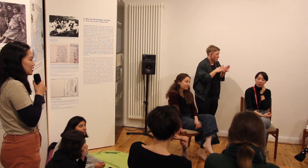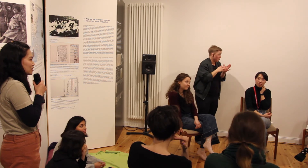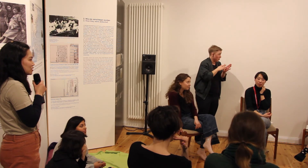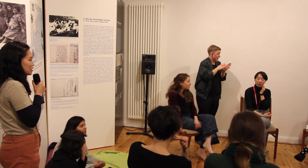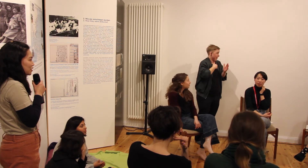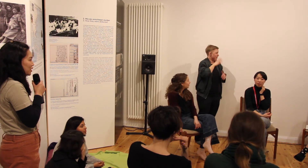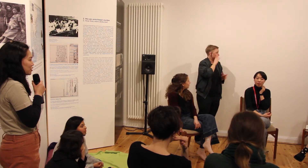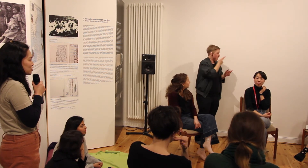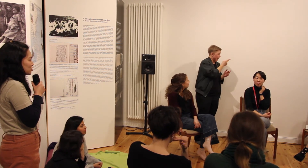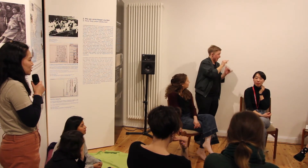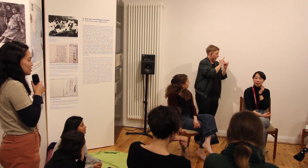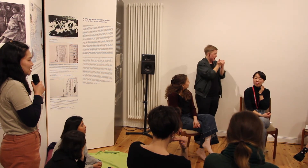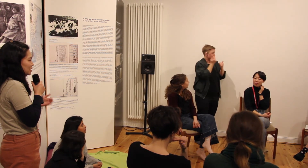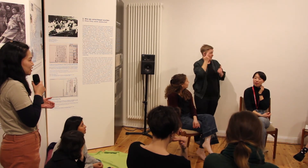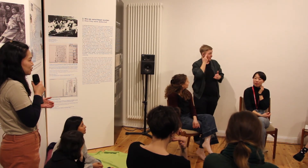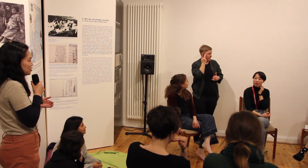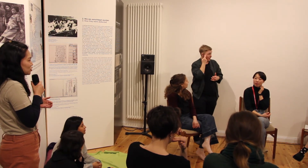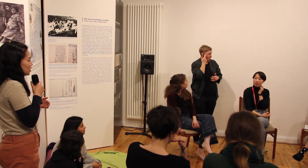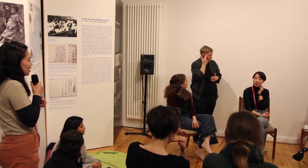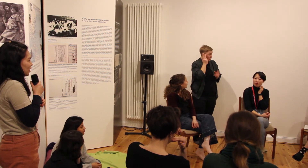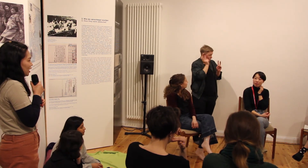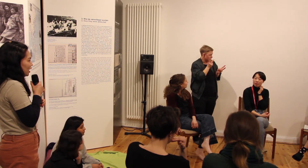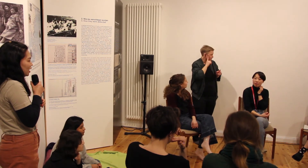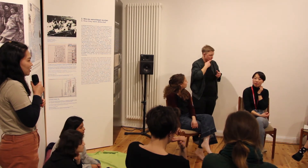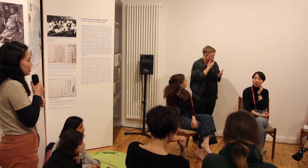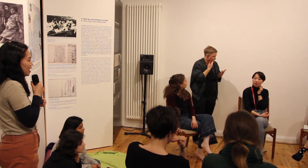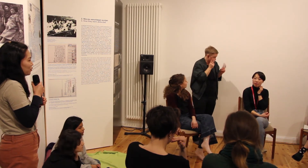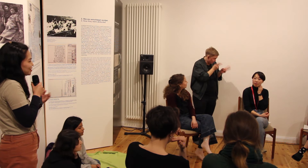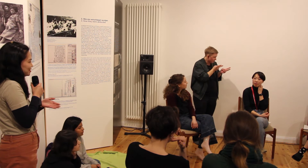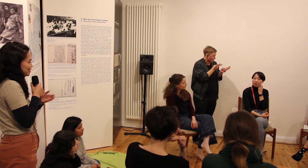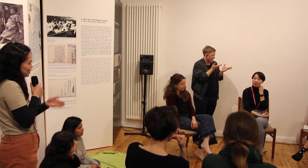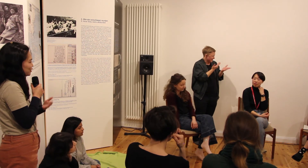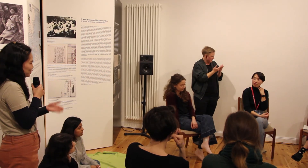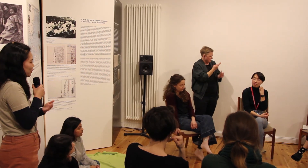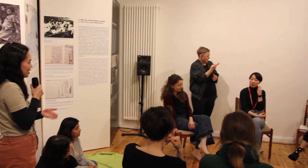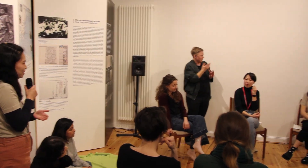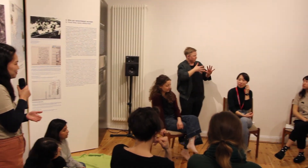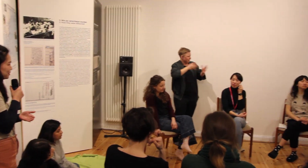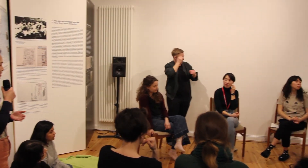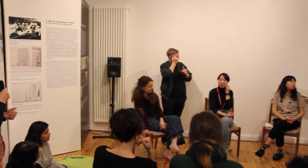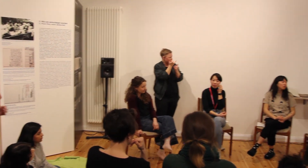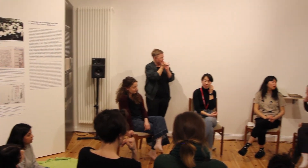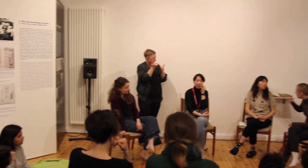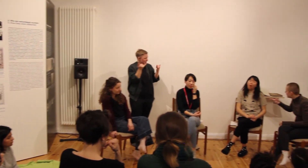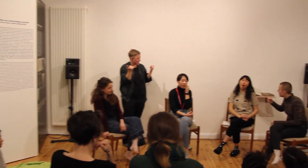Also wie habt ihr Gebärdensprache gelernt? Und wie war es aufzuwachsen?